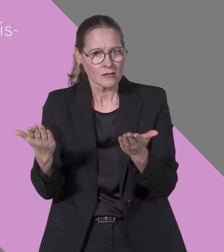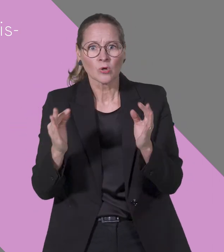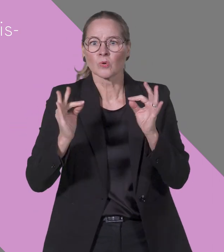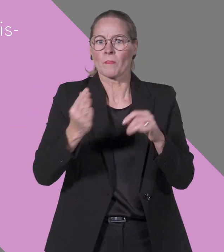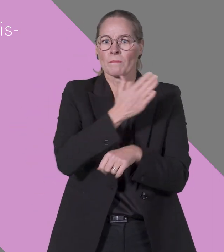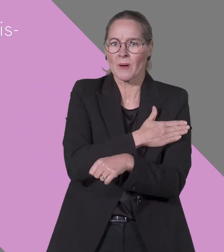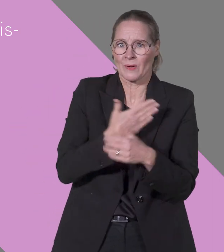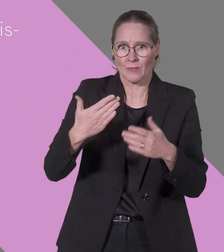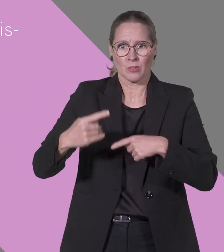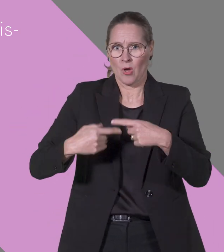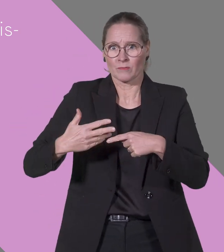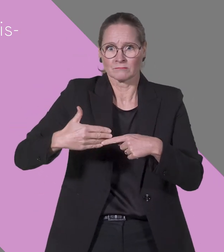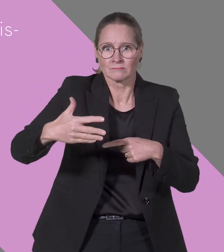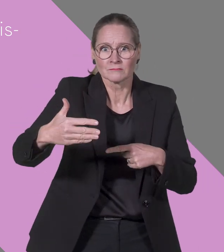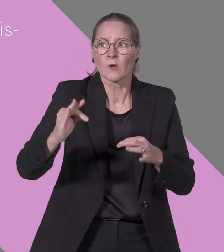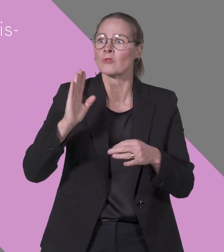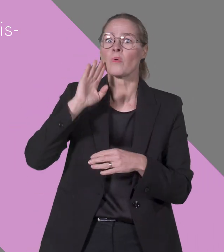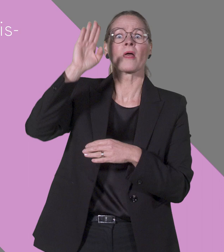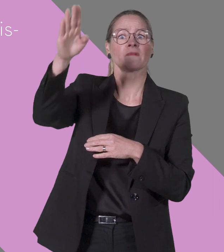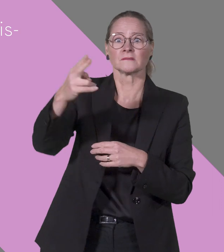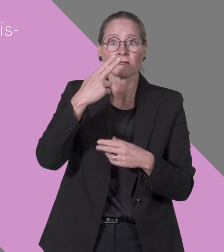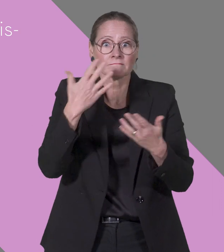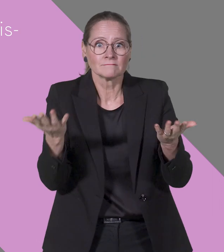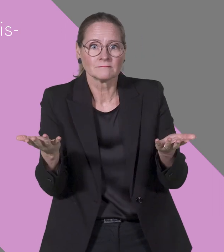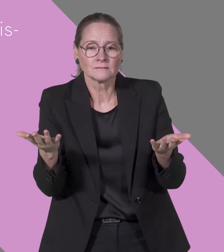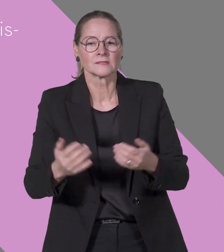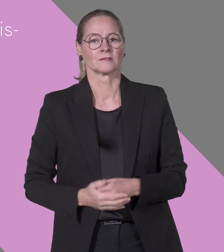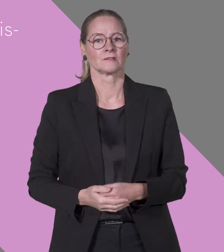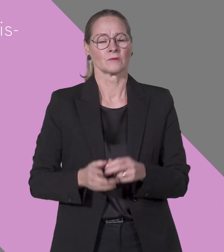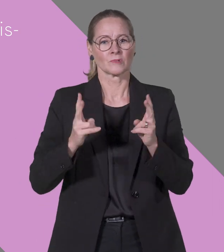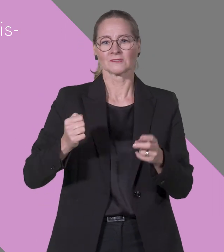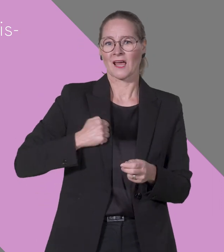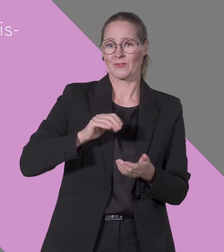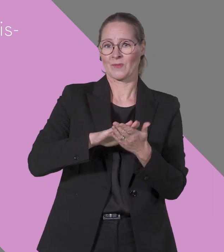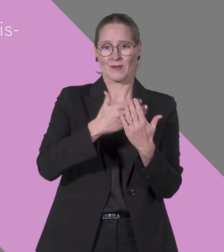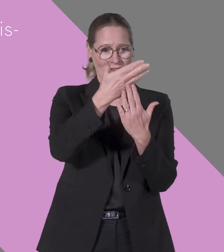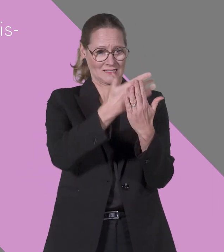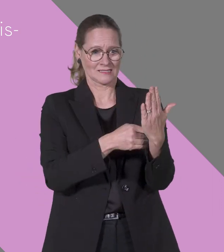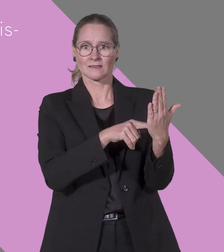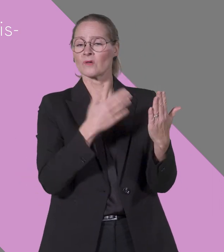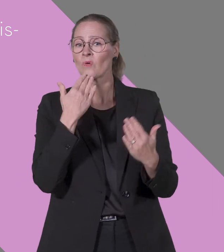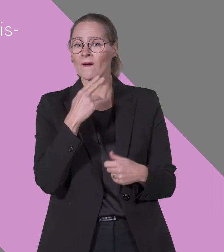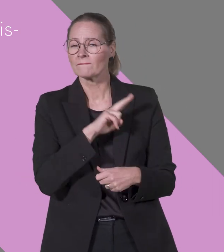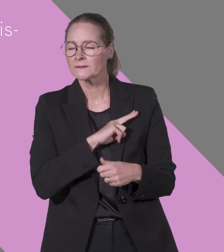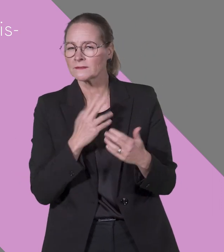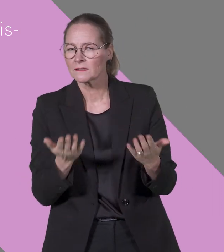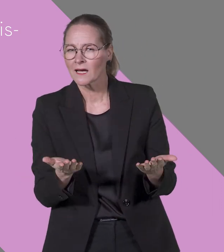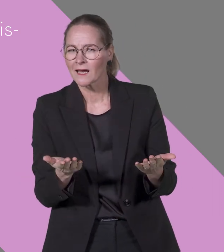Kuinka palvelut nyt toimivat ja miltä niiden tulevaisuus näyttää? Entä kuka vastaa hätätulkkilistasta?